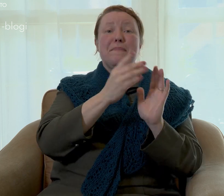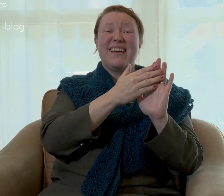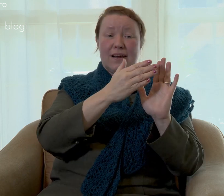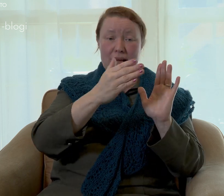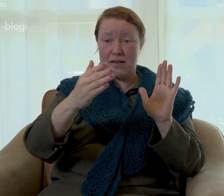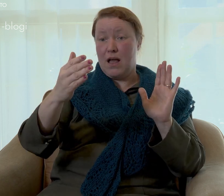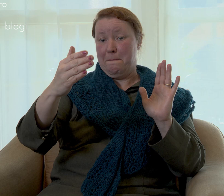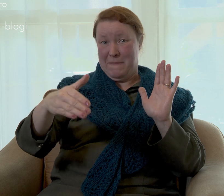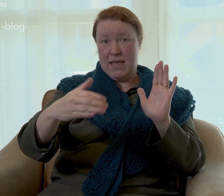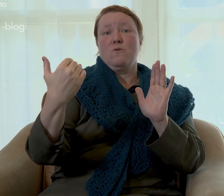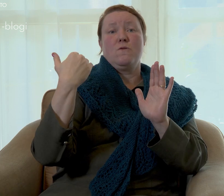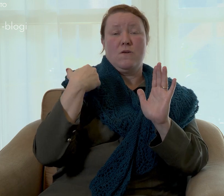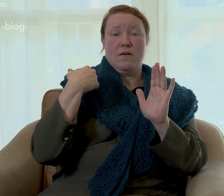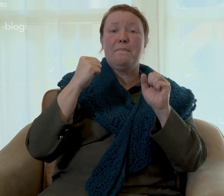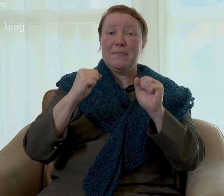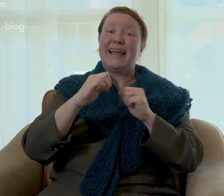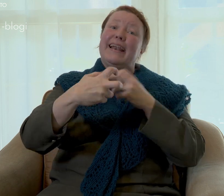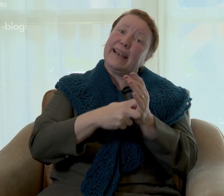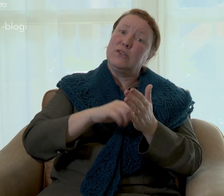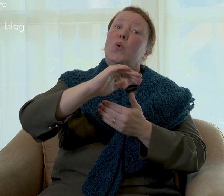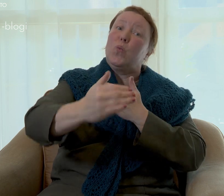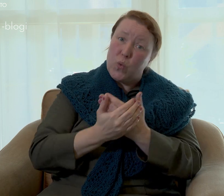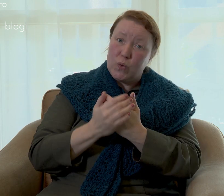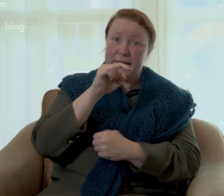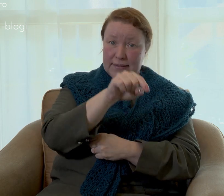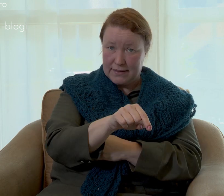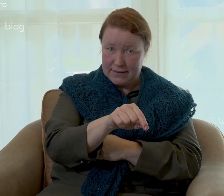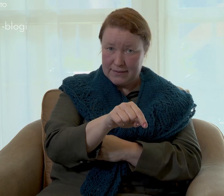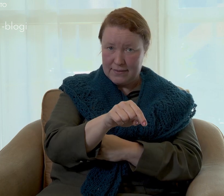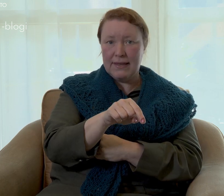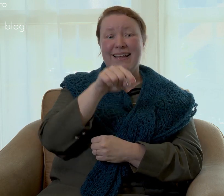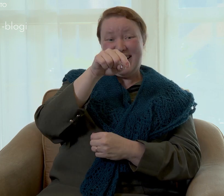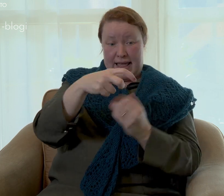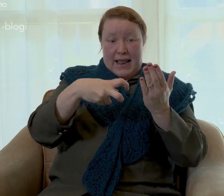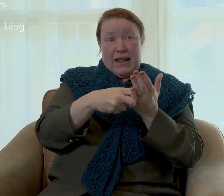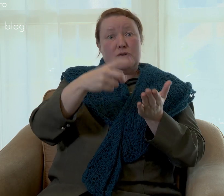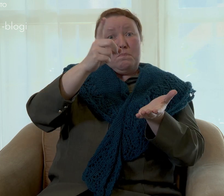Rekisteröinti on määräaikainen, eli rekisteröityneeseen puhelinnumeroon - lähetetään muistutusviesti, kun numero täytyy rekisteröidä uudelleen.